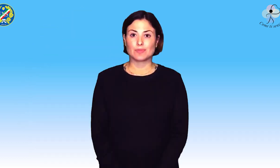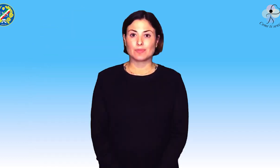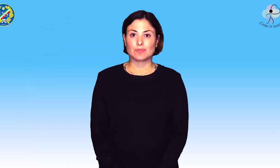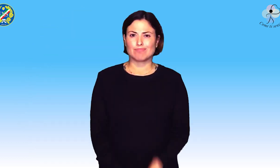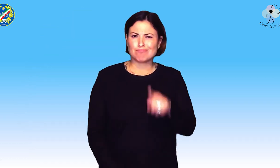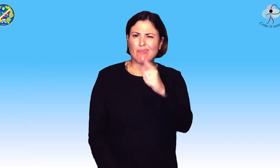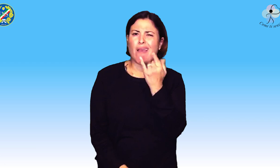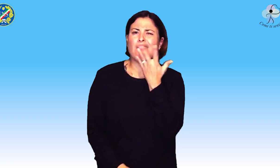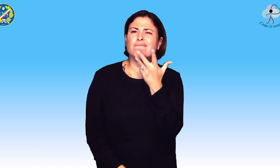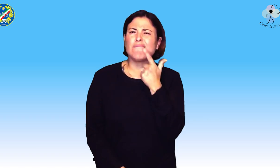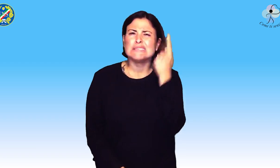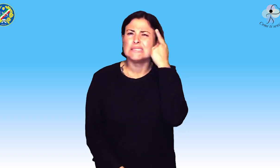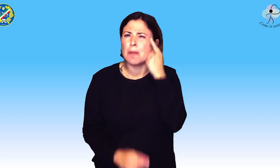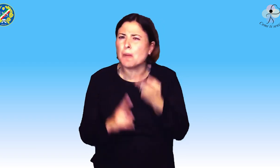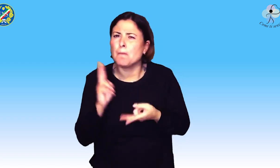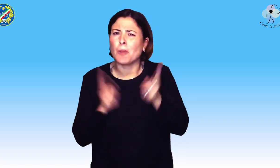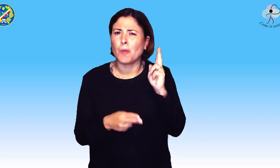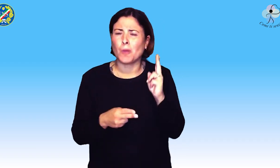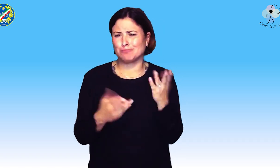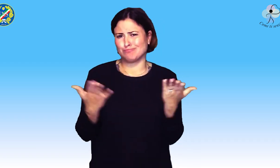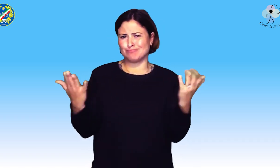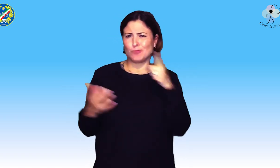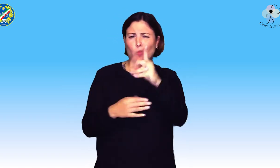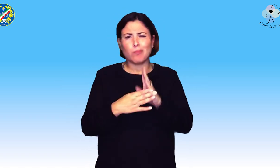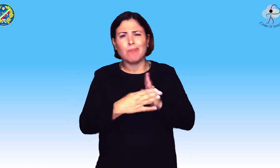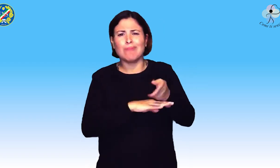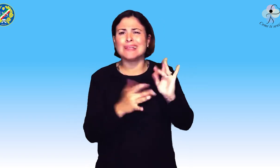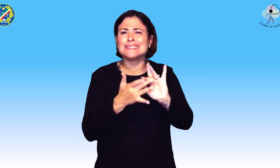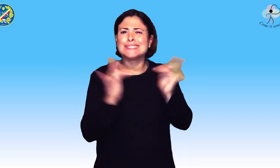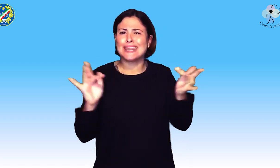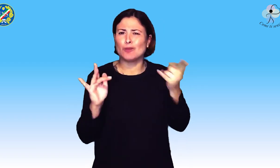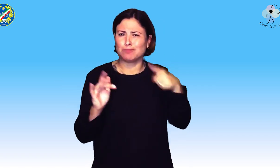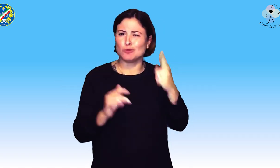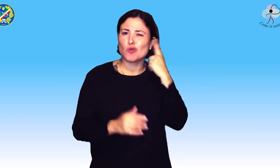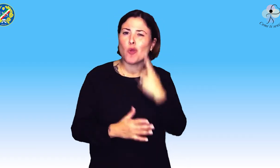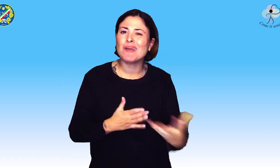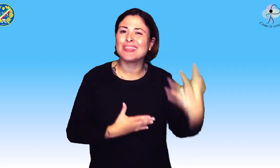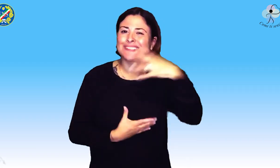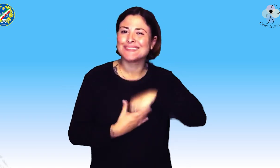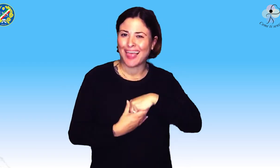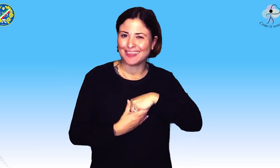Ne vuoi sapere di più? Allora non ti resta che andare sul sito dedicato al progetto cometisenti.ens.it.